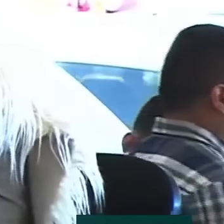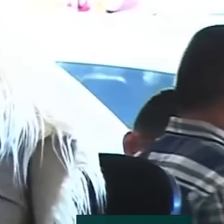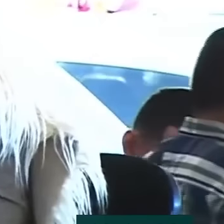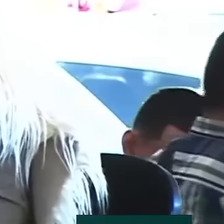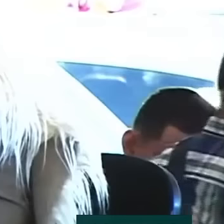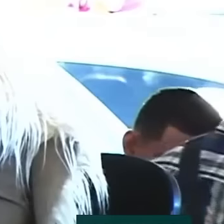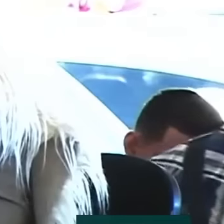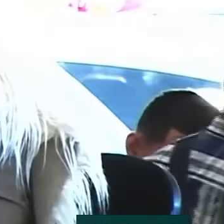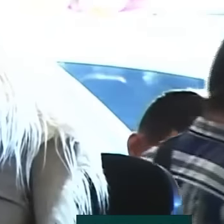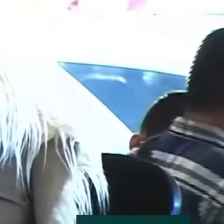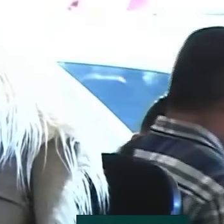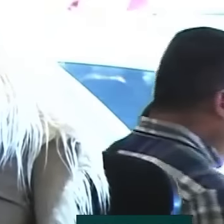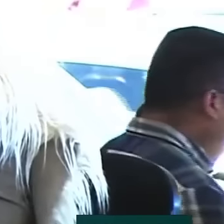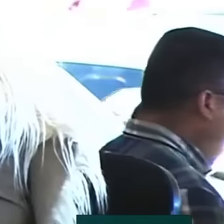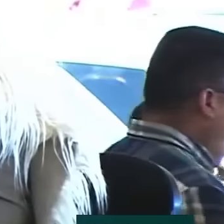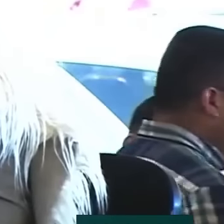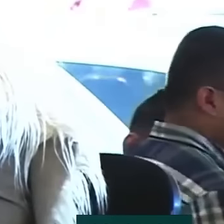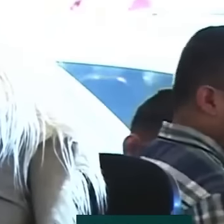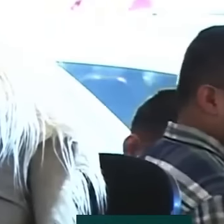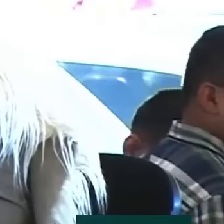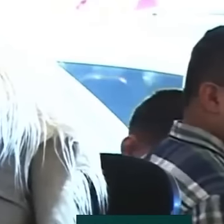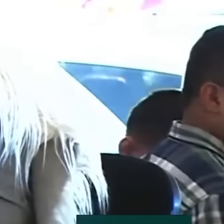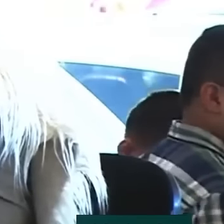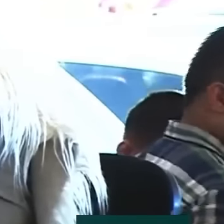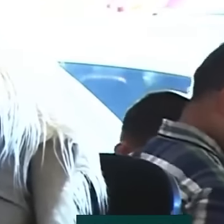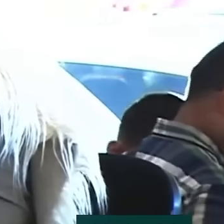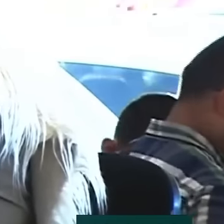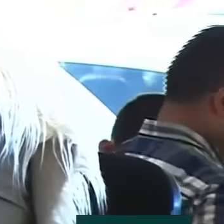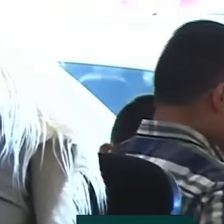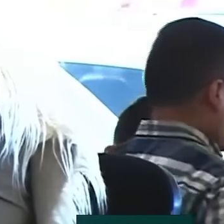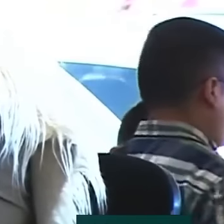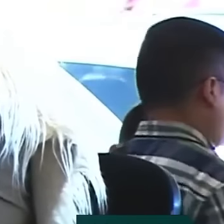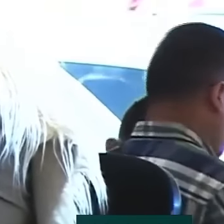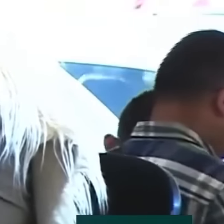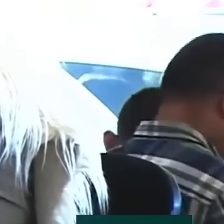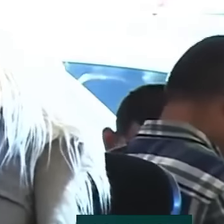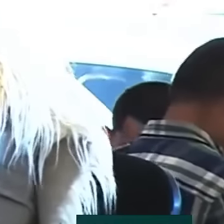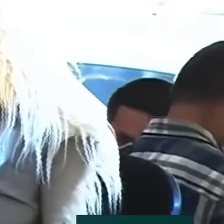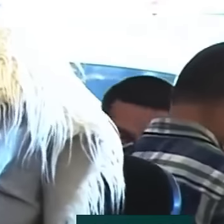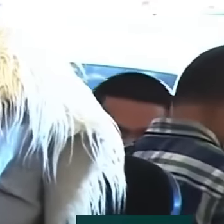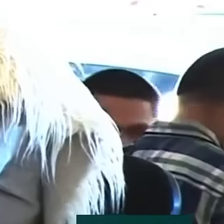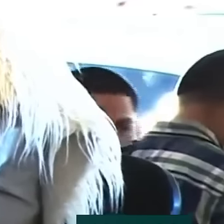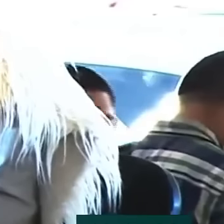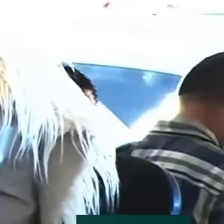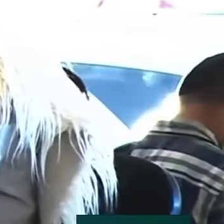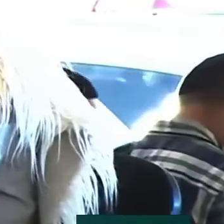constitución momento.